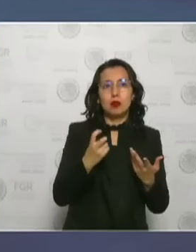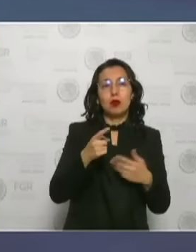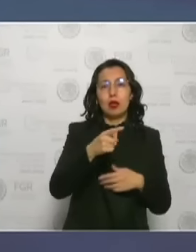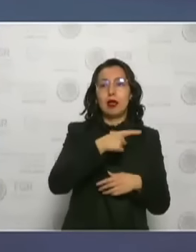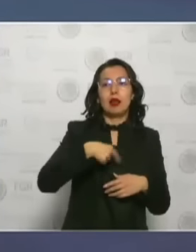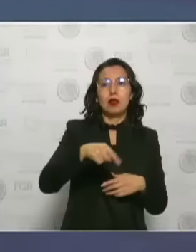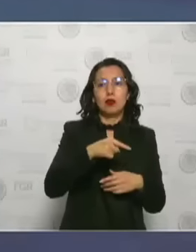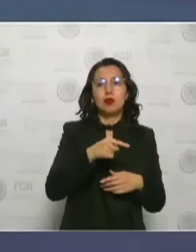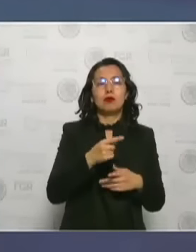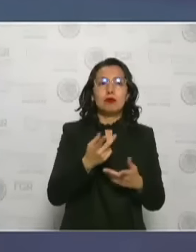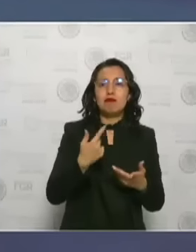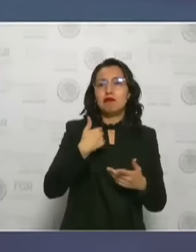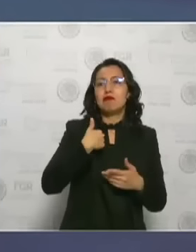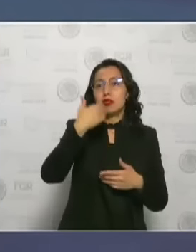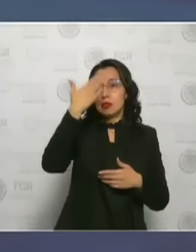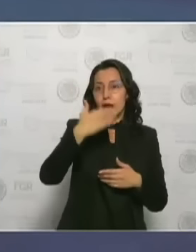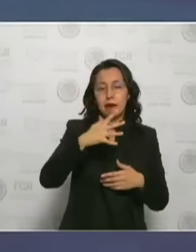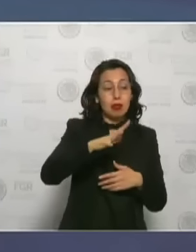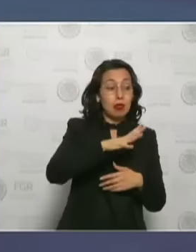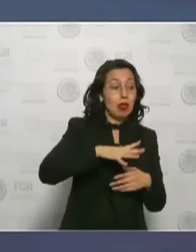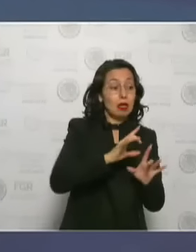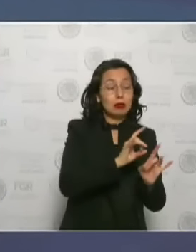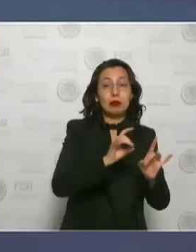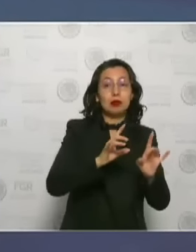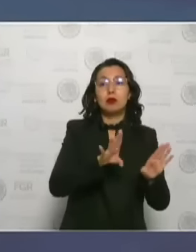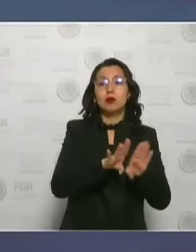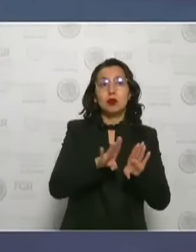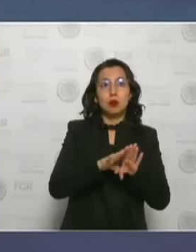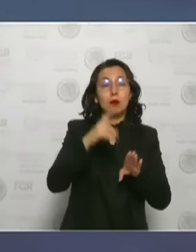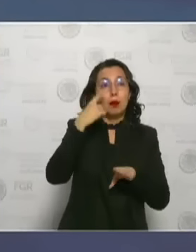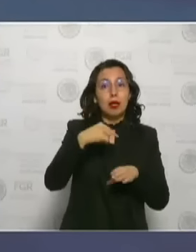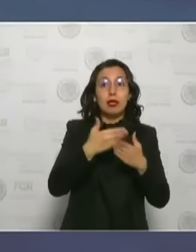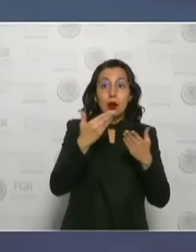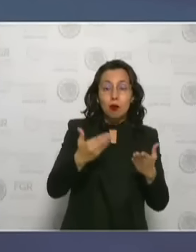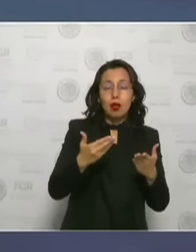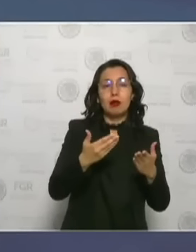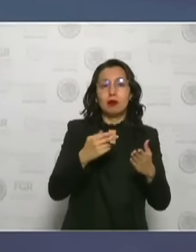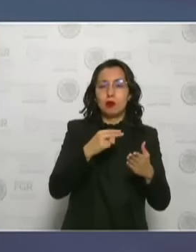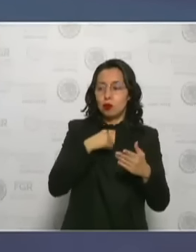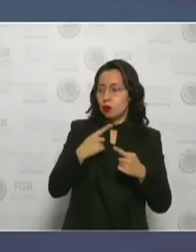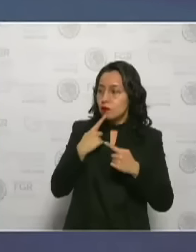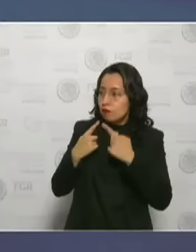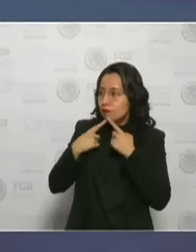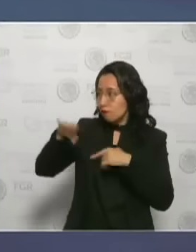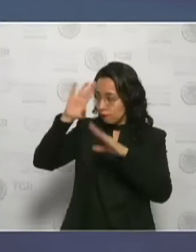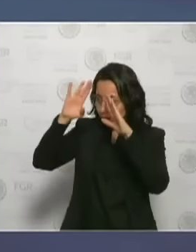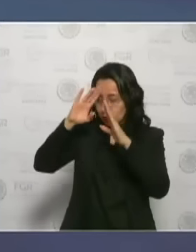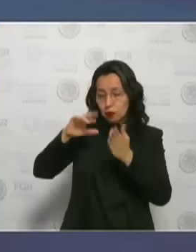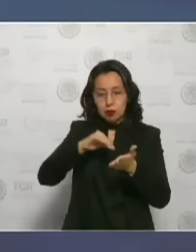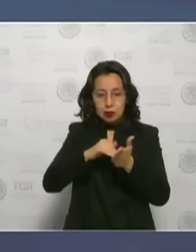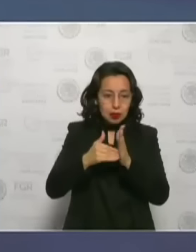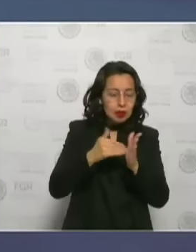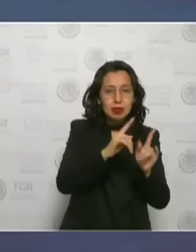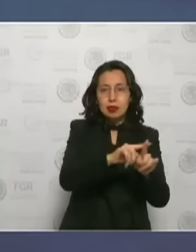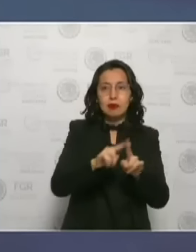para entender la dinámica criminal que permite generar estrategias y respuestas específicas.